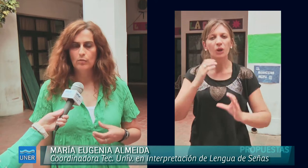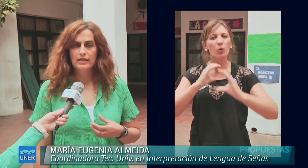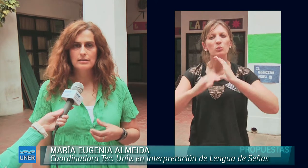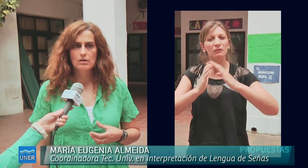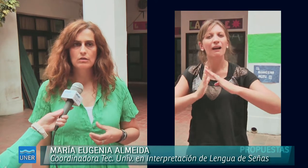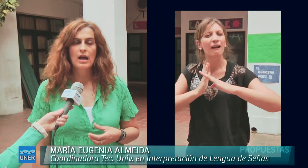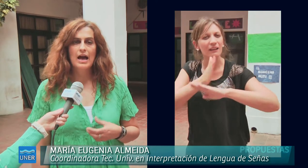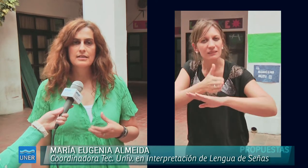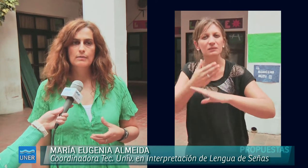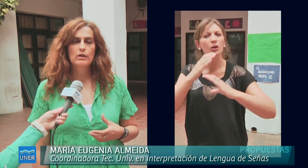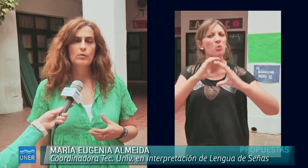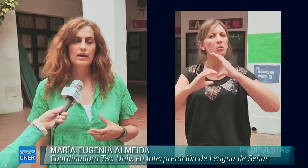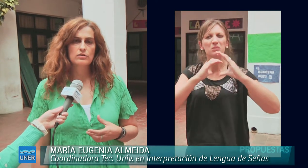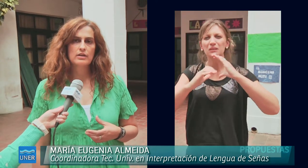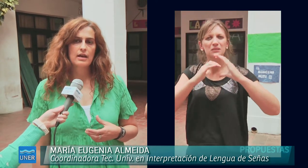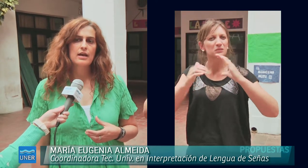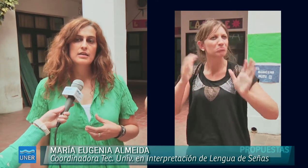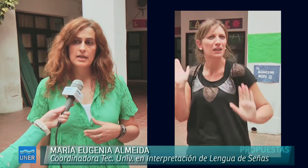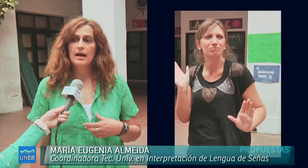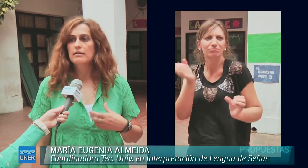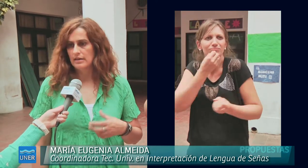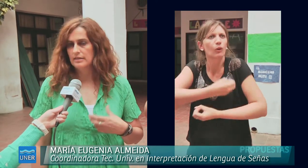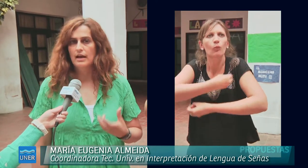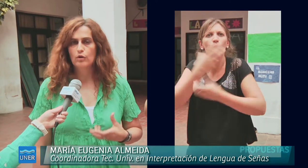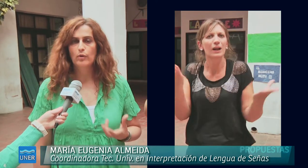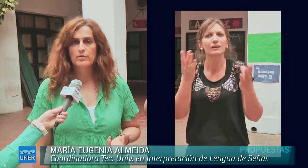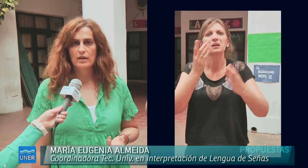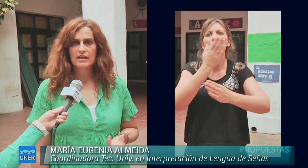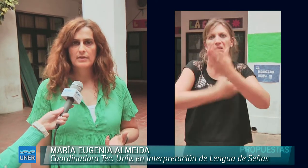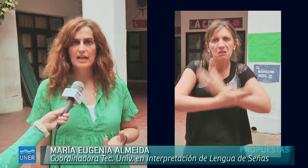Si? Una comunicación accesible es una comunicación que llega a grupos de personas discapacitadas